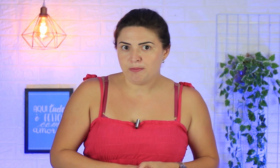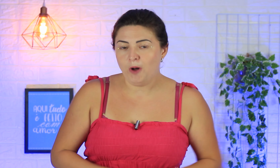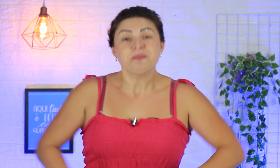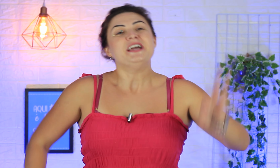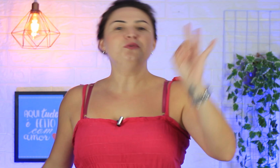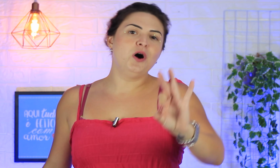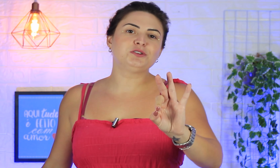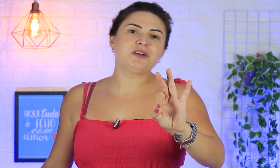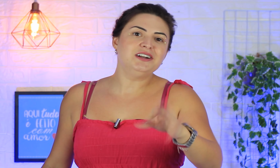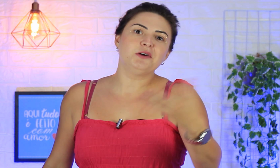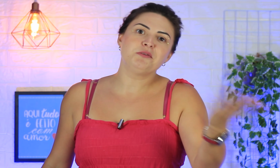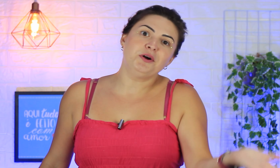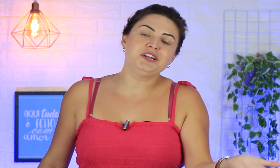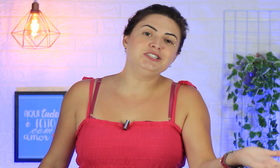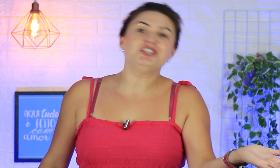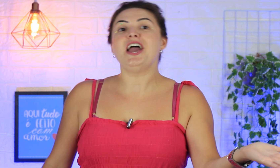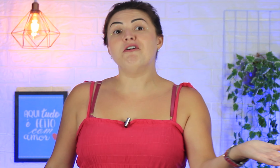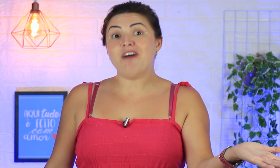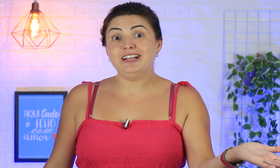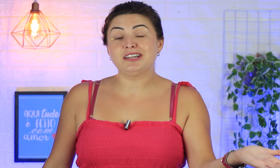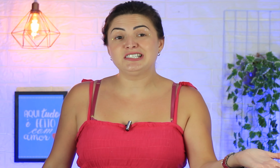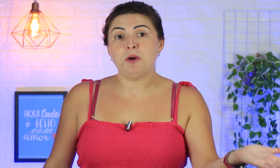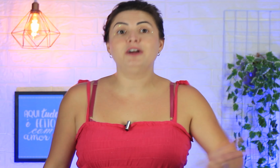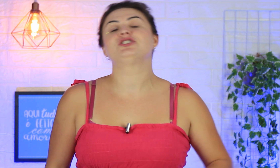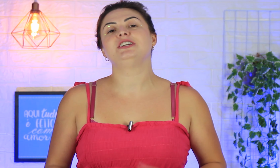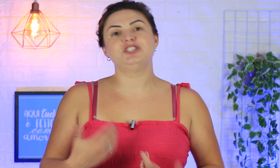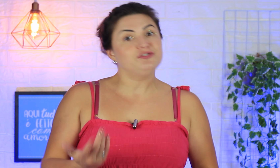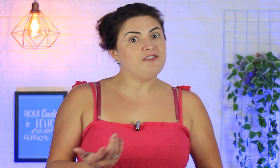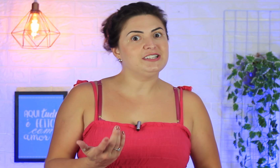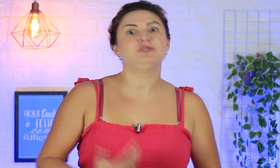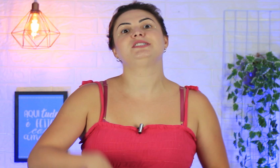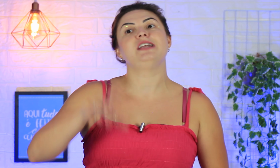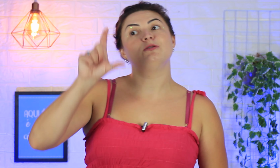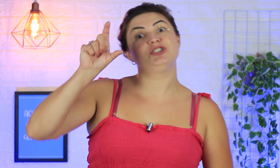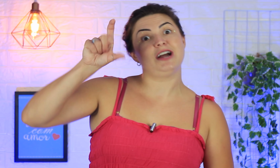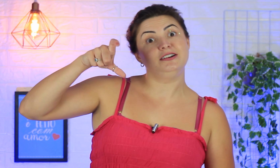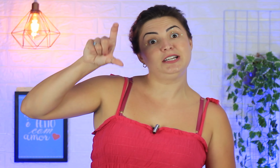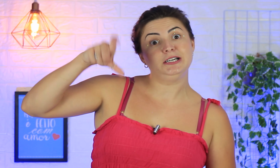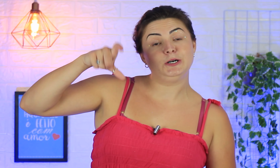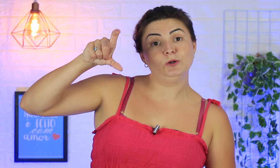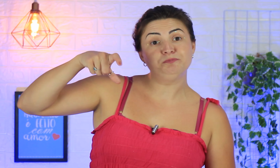tá bom e um outro cartão importante é o vale transporte que a gente vai fazer o sinal de cartão